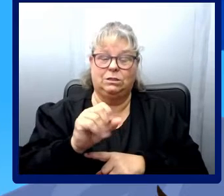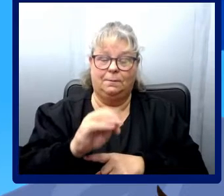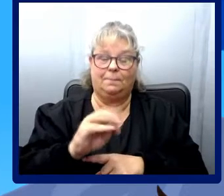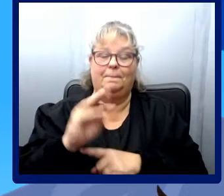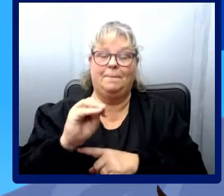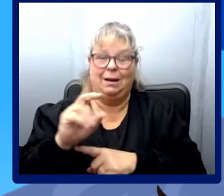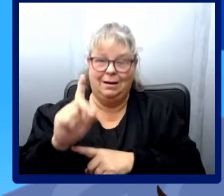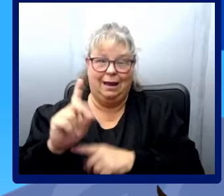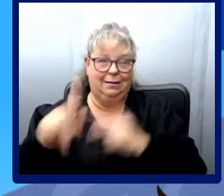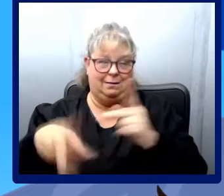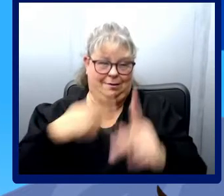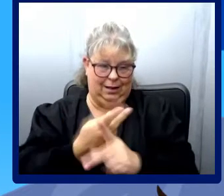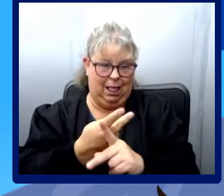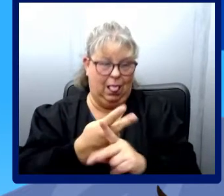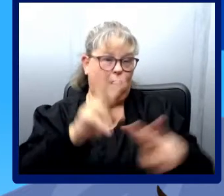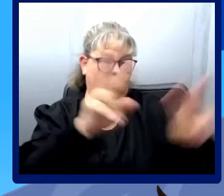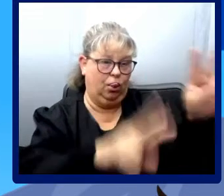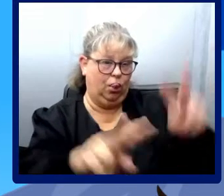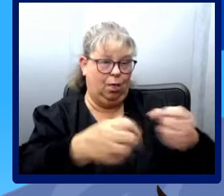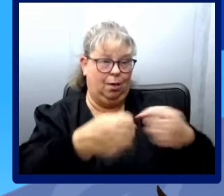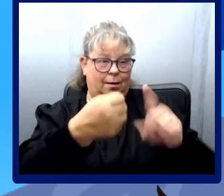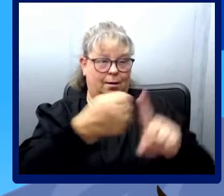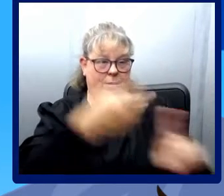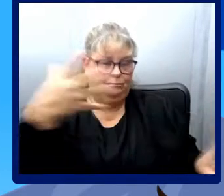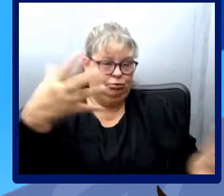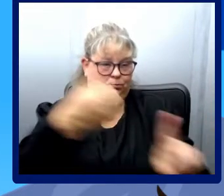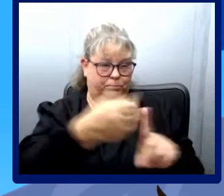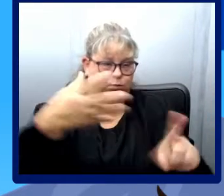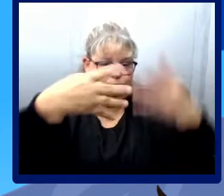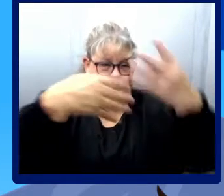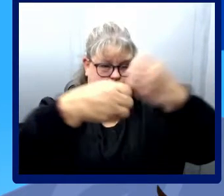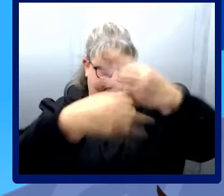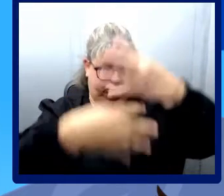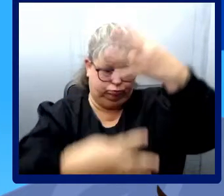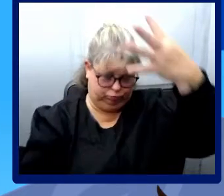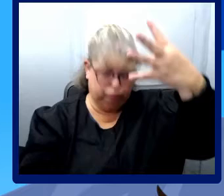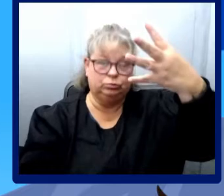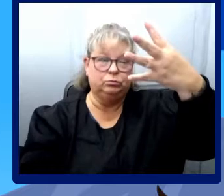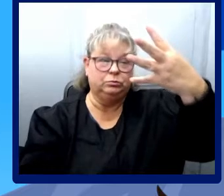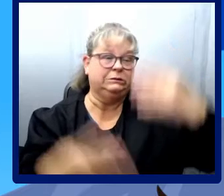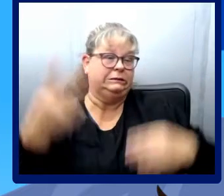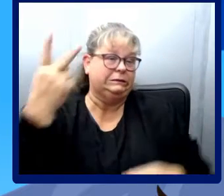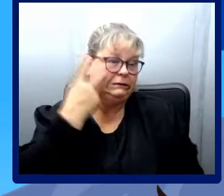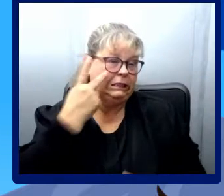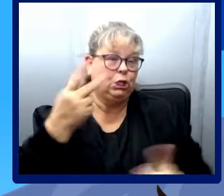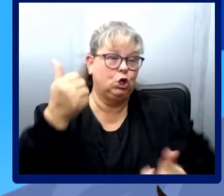que estamos buscando y solo estamos usando un valor. Es una lista de correos electrónicos separados por comas.